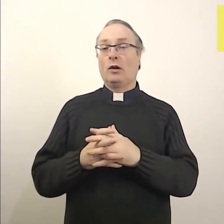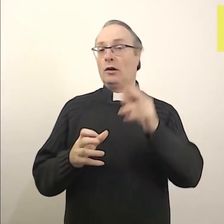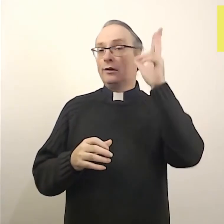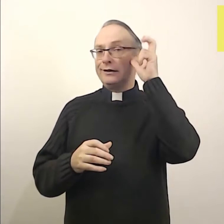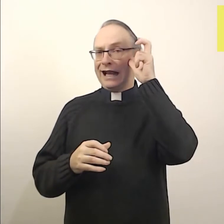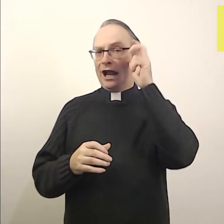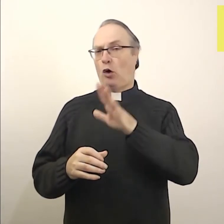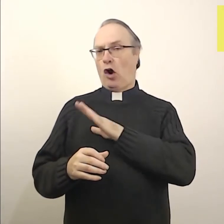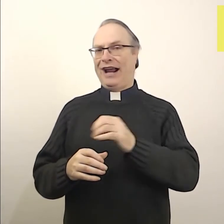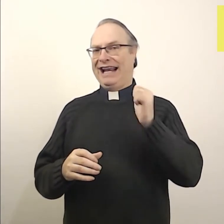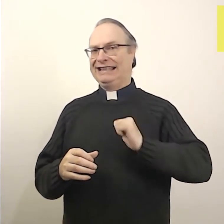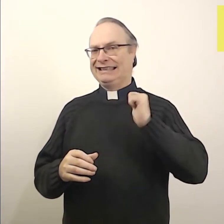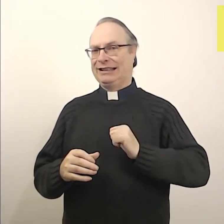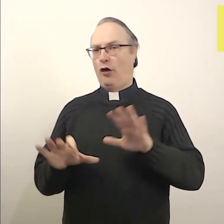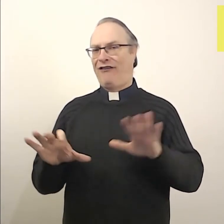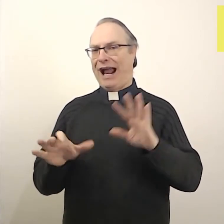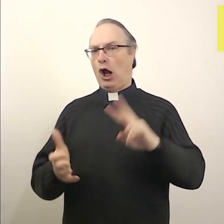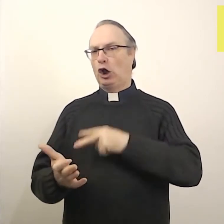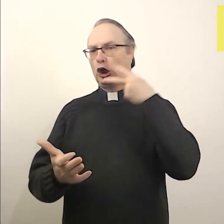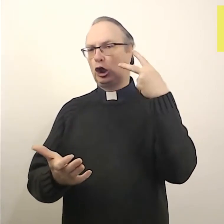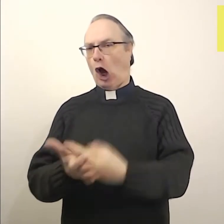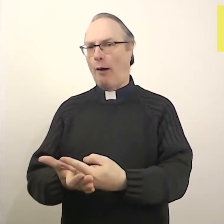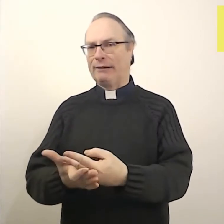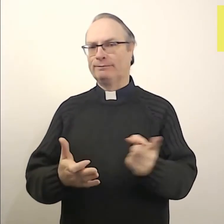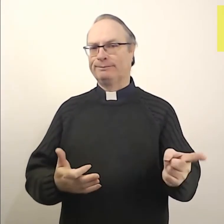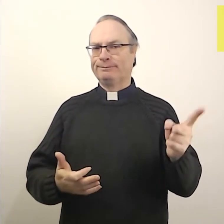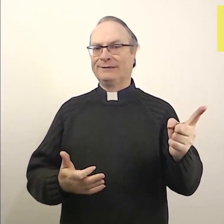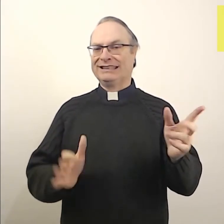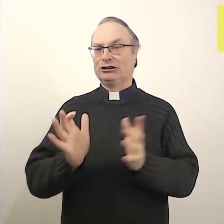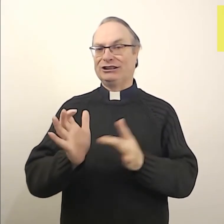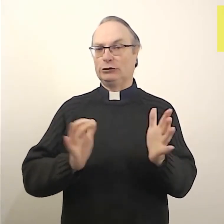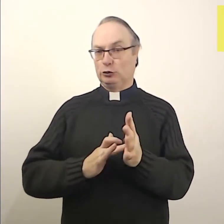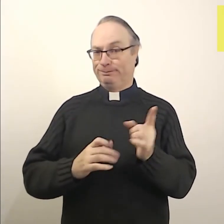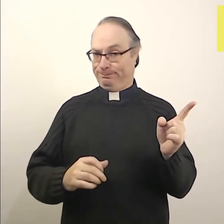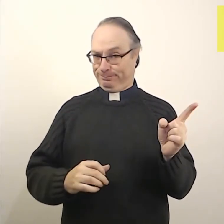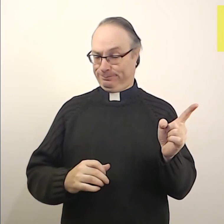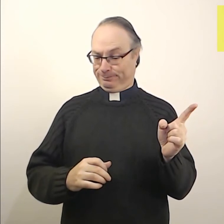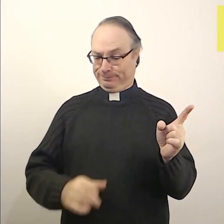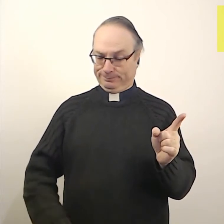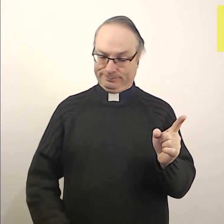Le diable a essayé de faire tomber Jésus.